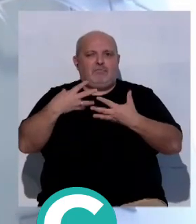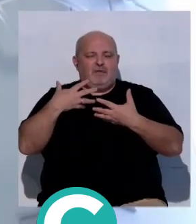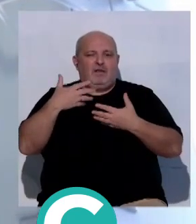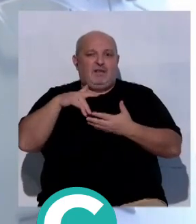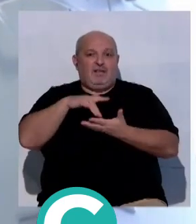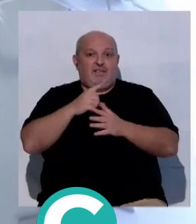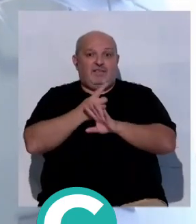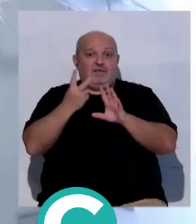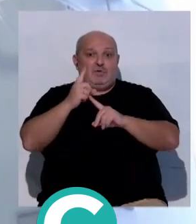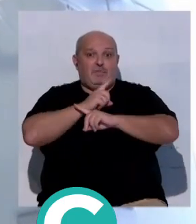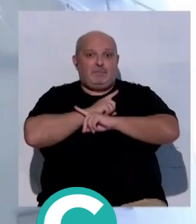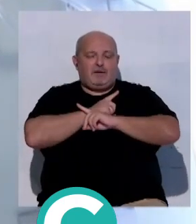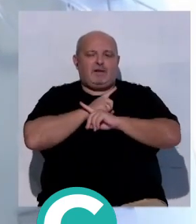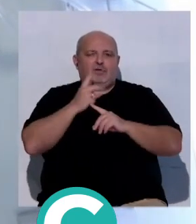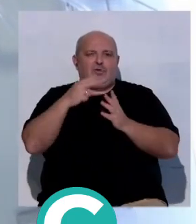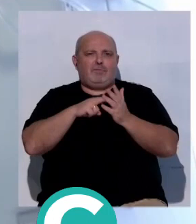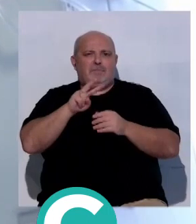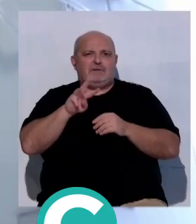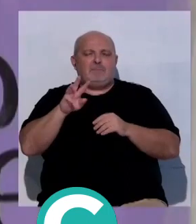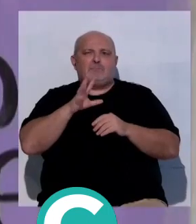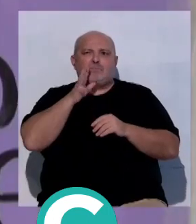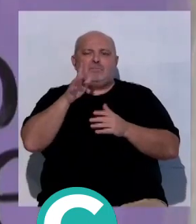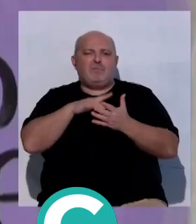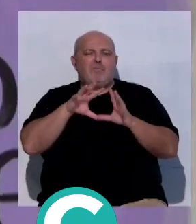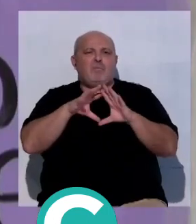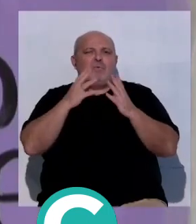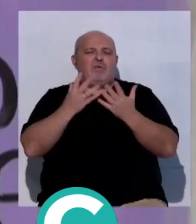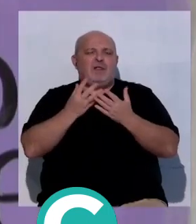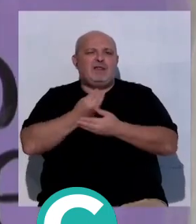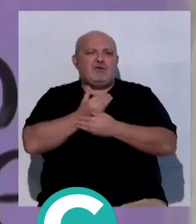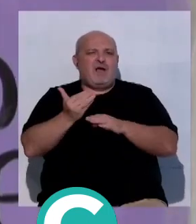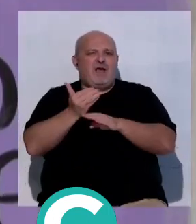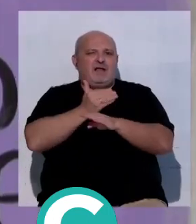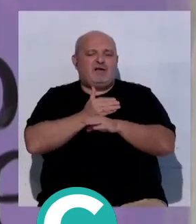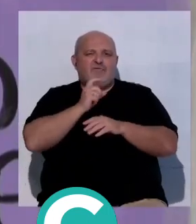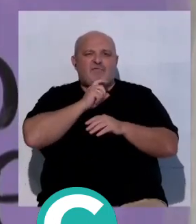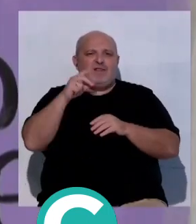17 de noviembre de 2023 con motivo del Día Mundial del niño prematuro la fundación nene